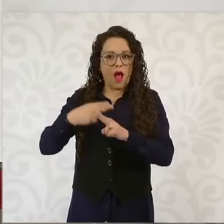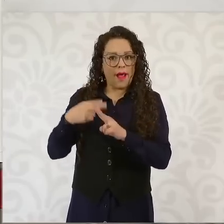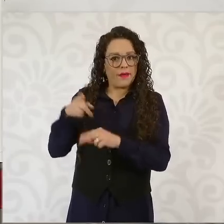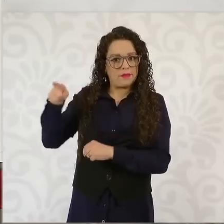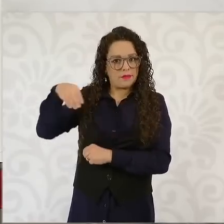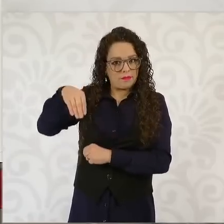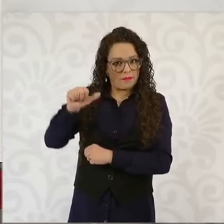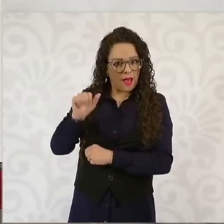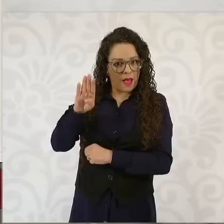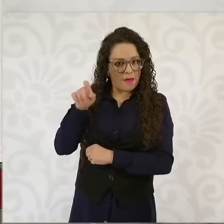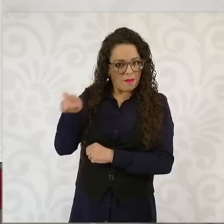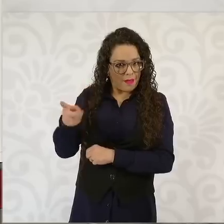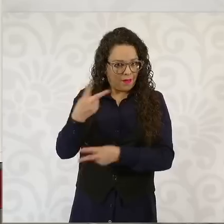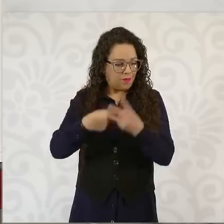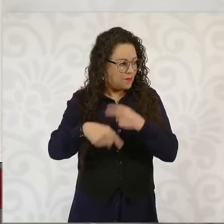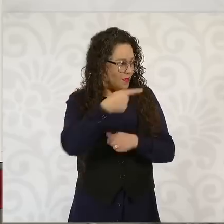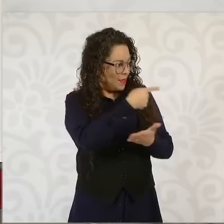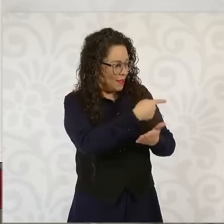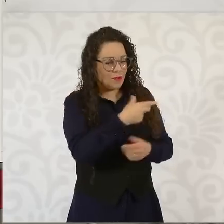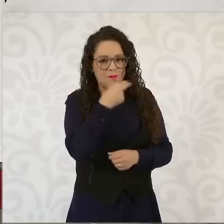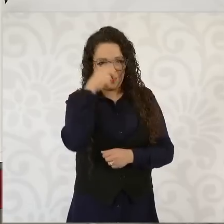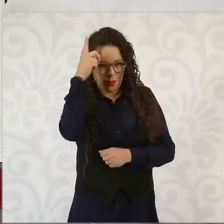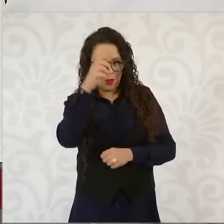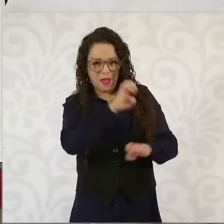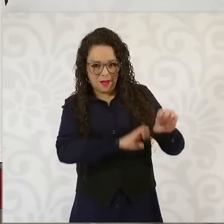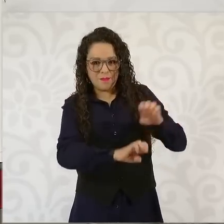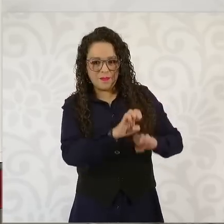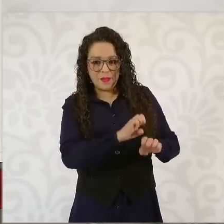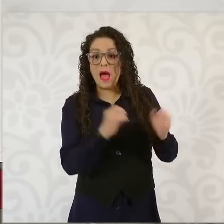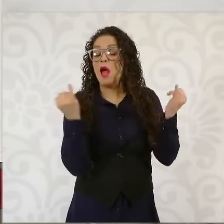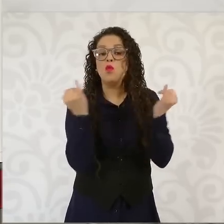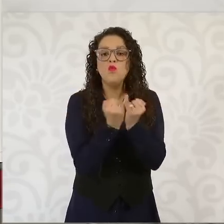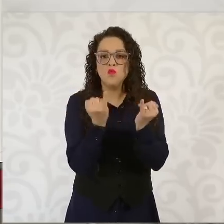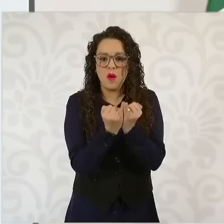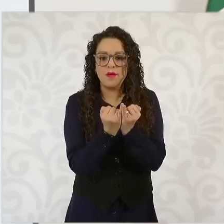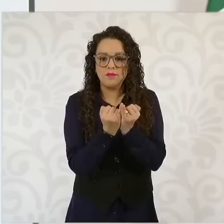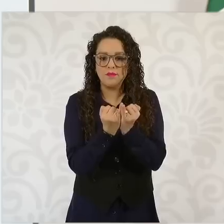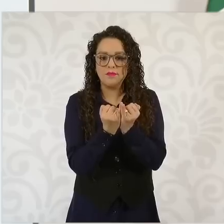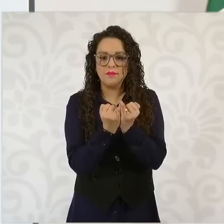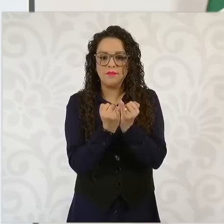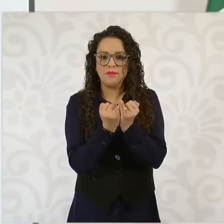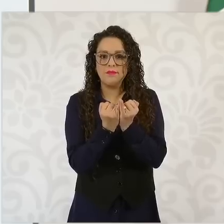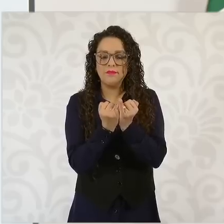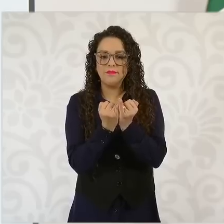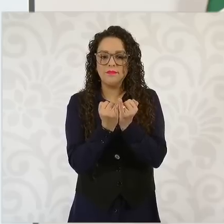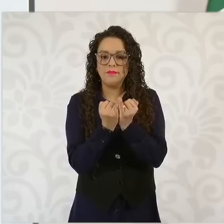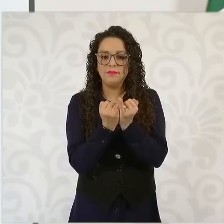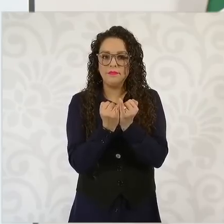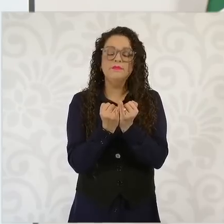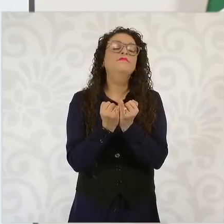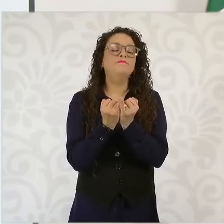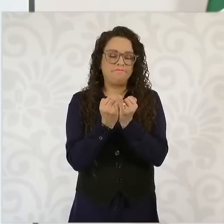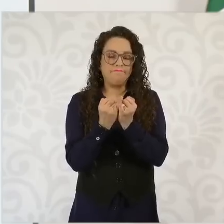comentando sobre el impacto de este arancel en sus procesos Bueno vamos a hacer consultas